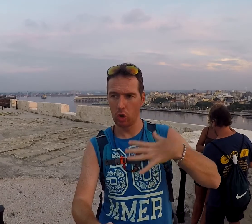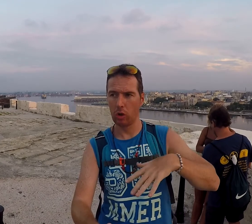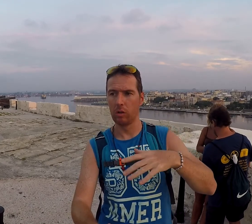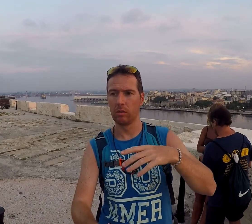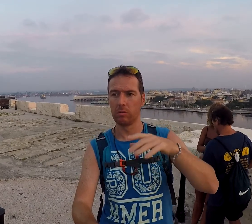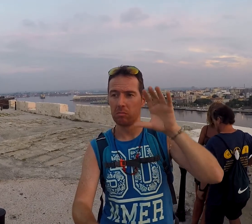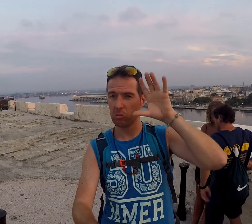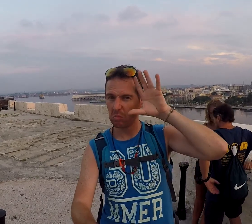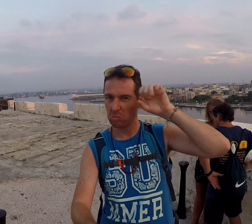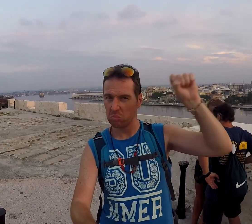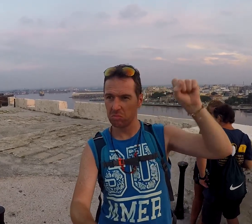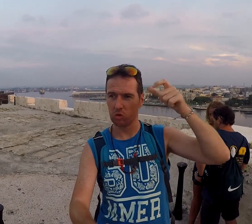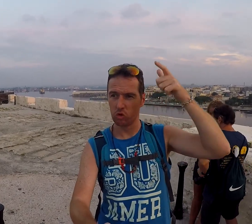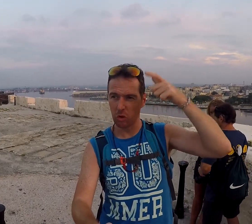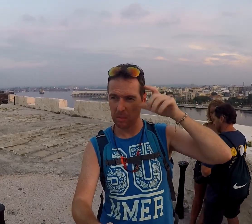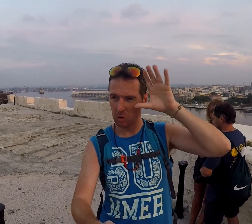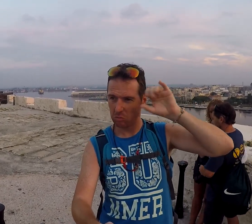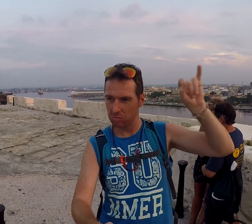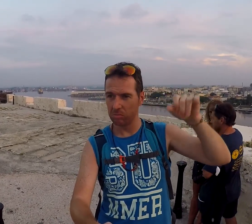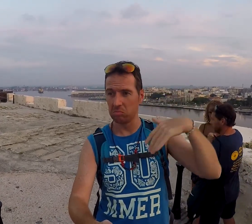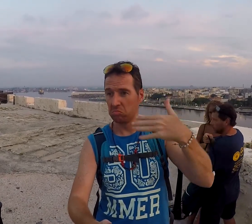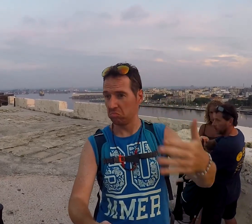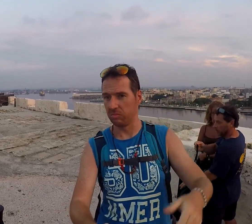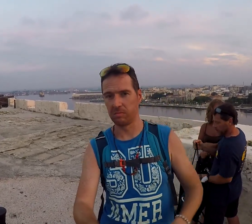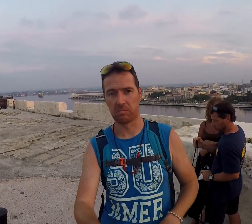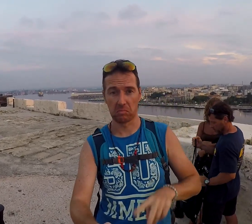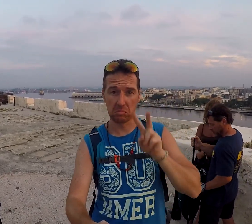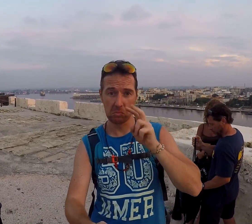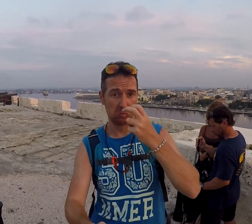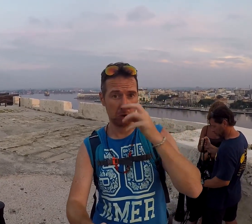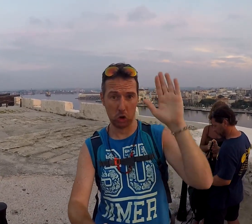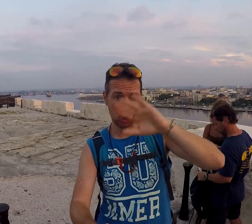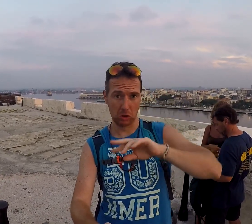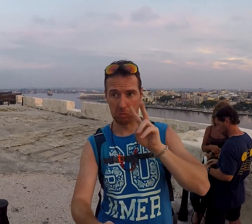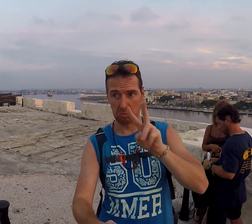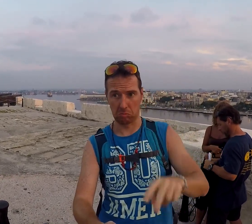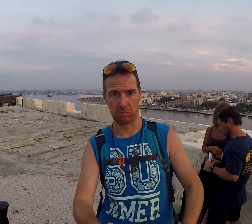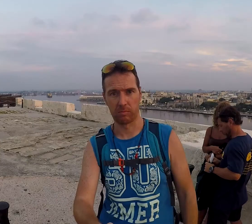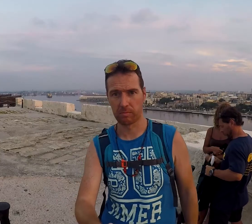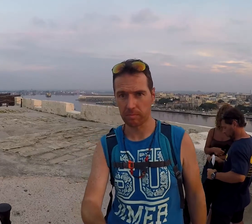Con los sombreros y demás, vamos a verlo esta noche